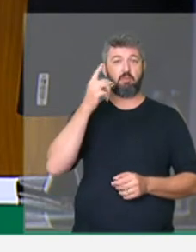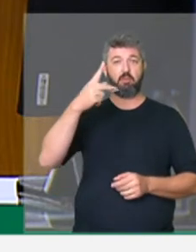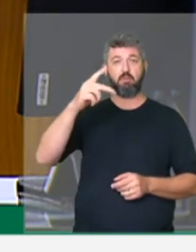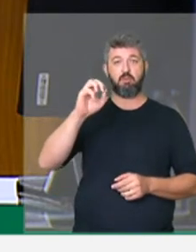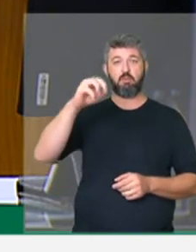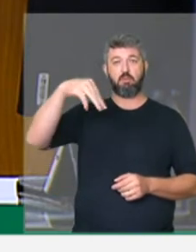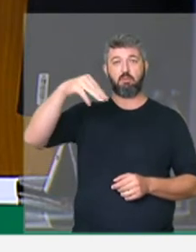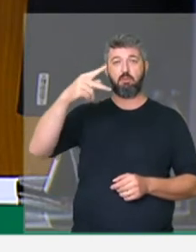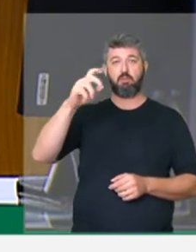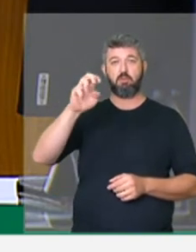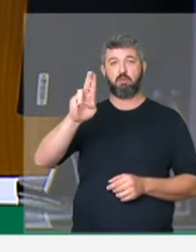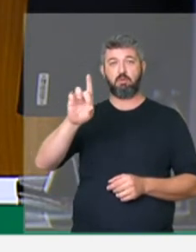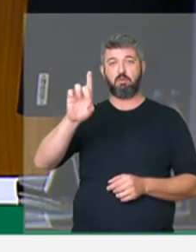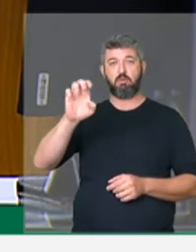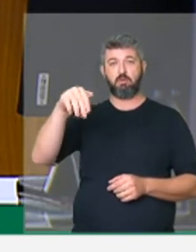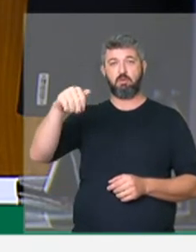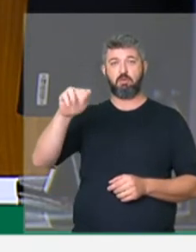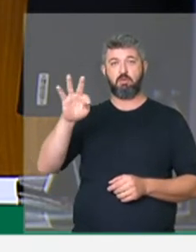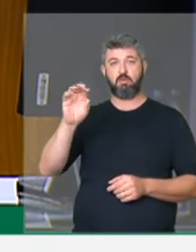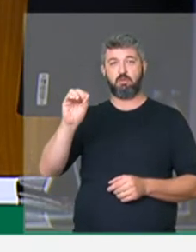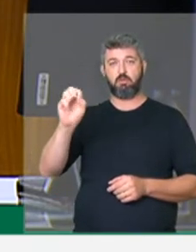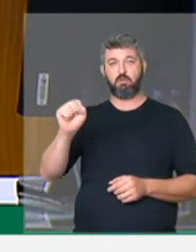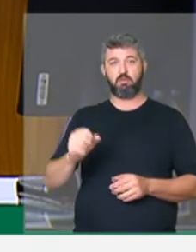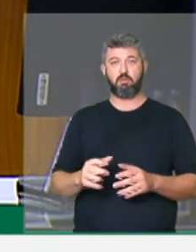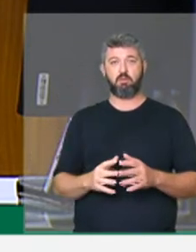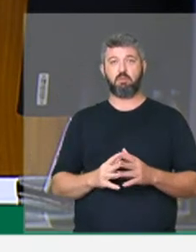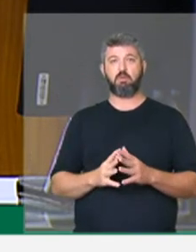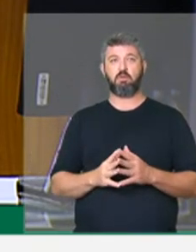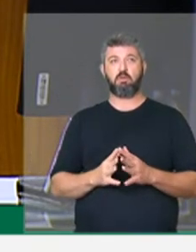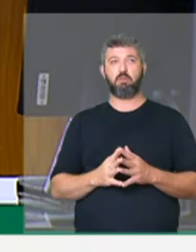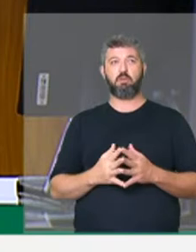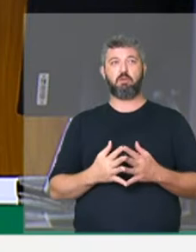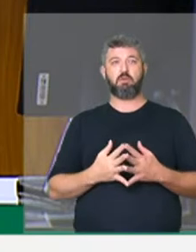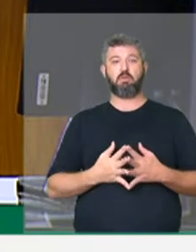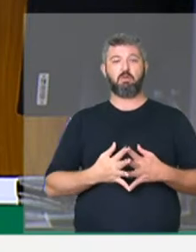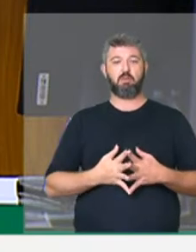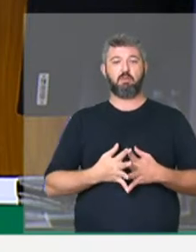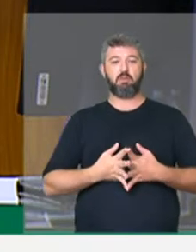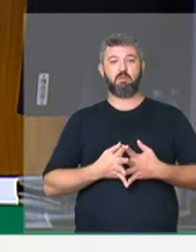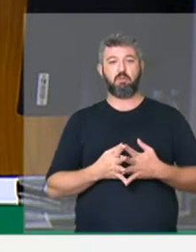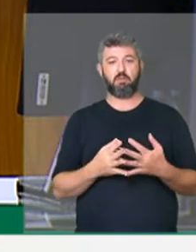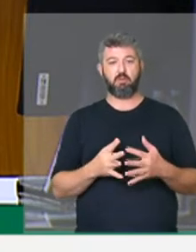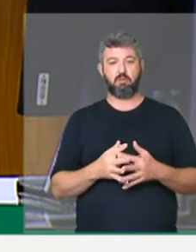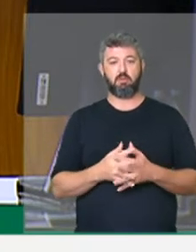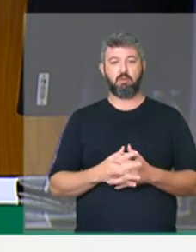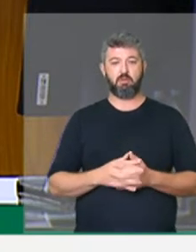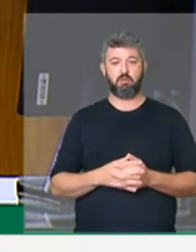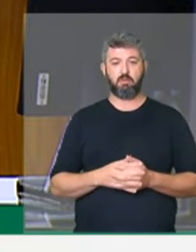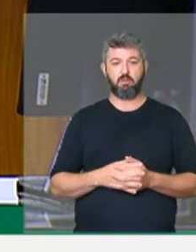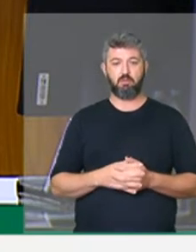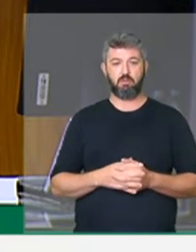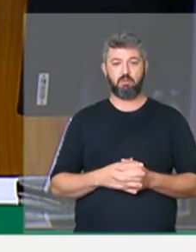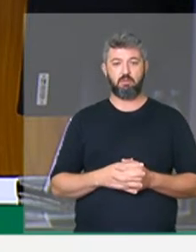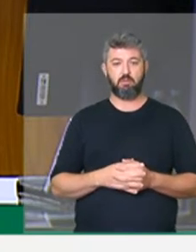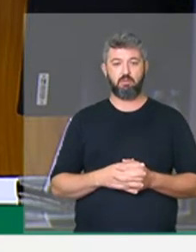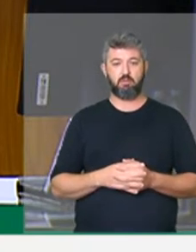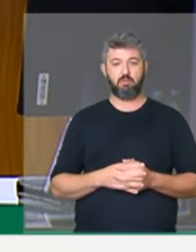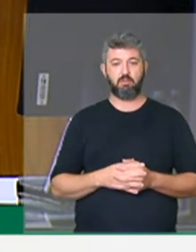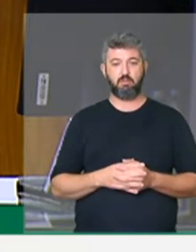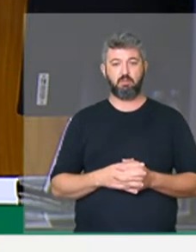ALEX FONTAINE. PRAF PRAF -- [DEPUTADO]: PRESIDENTE JÁ VIMOS DISCUTINDO ISSO DESDE O COMEÇO DESSA MATÉRIA A MEDIDA PROVISÓRIA É IMPORTANTE, SÃO DOIS FUNDOS QUE TÊM SE MOSTRADO